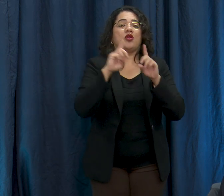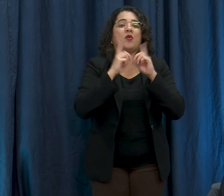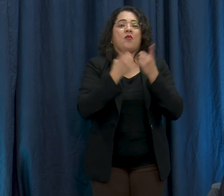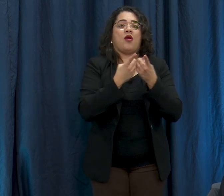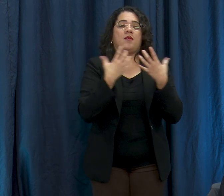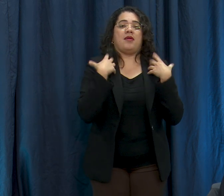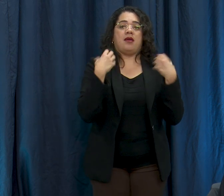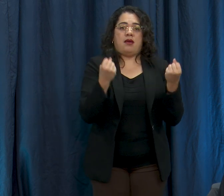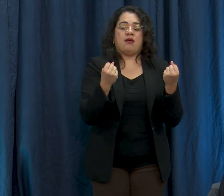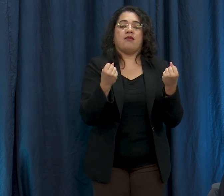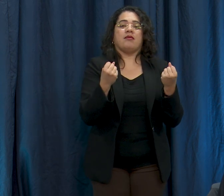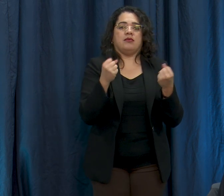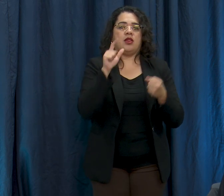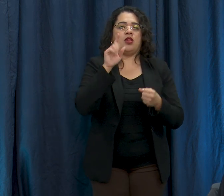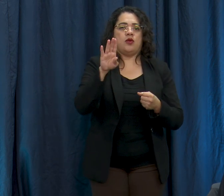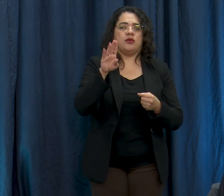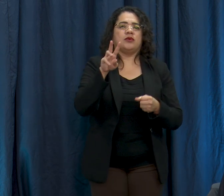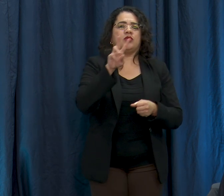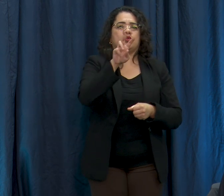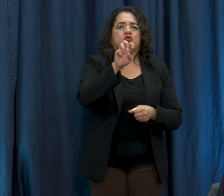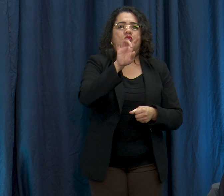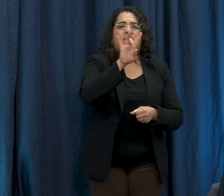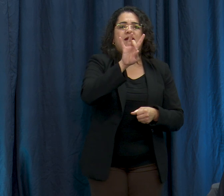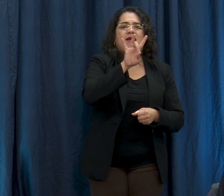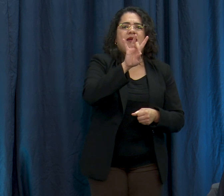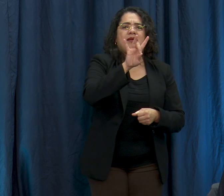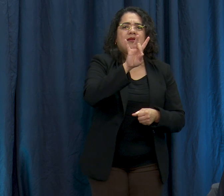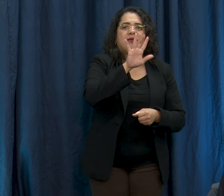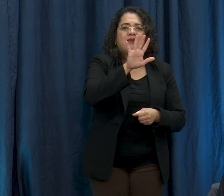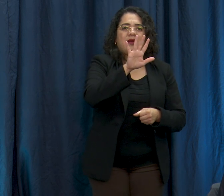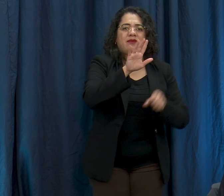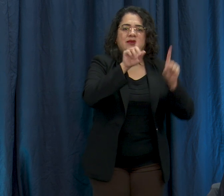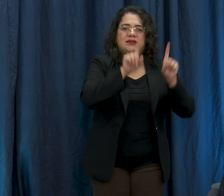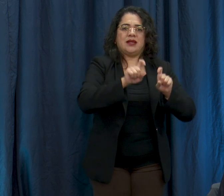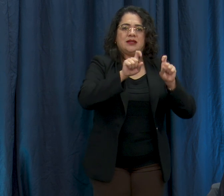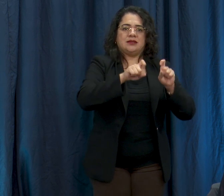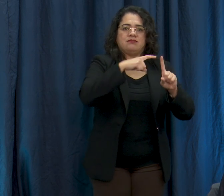a long bitch inform okay IDO siento so chain tie Cinco brevis posit Eva's con